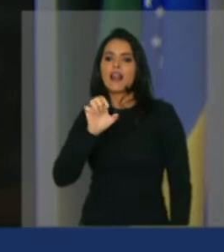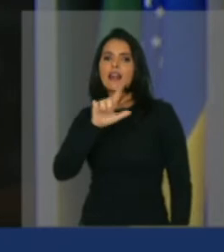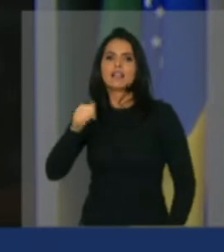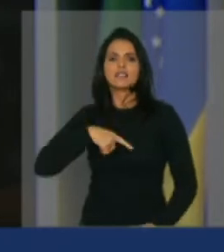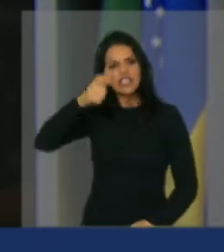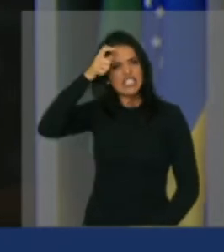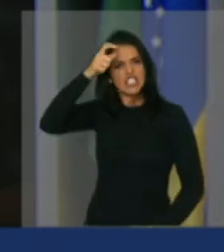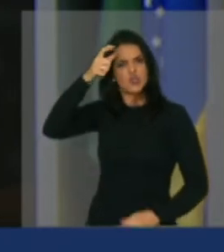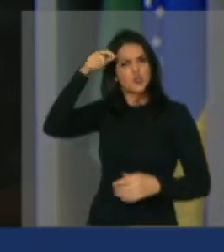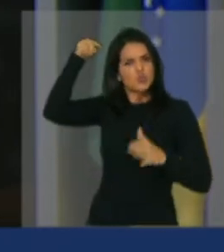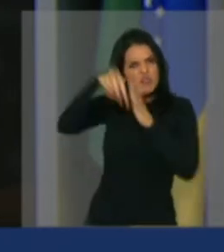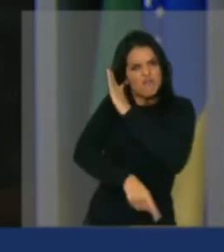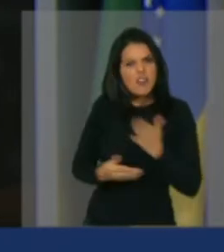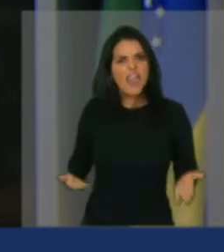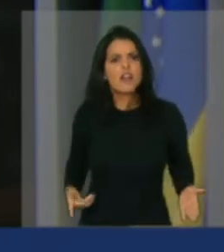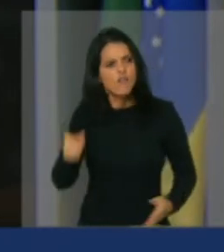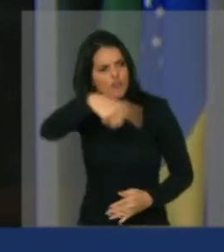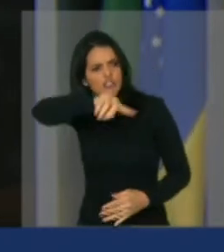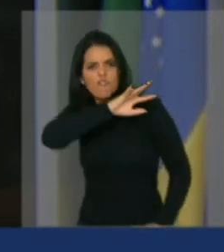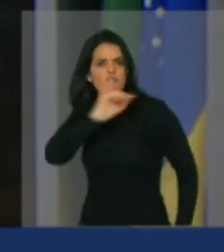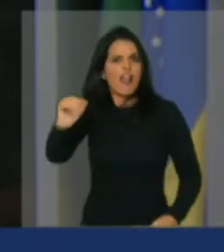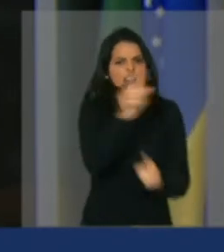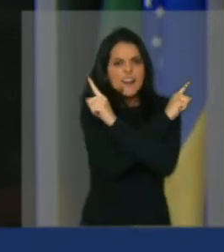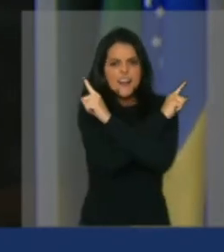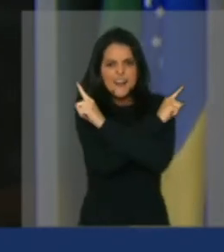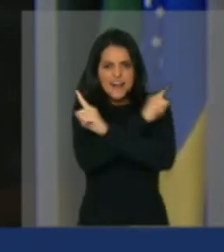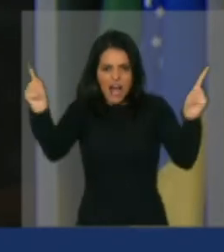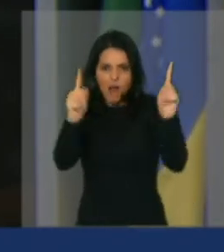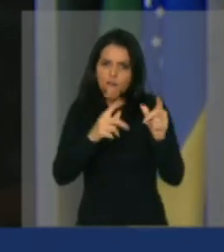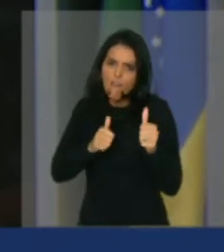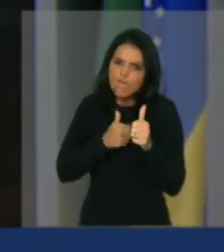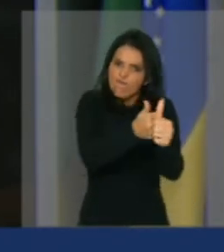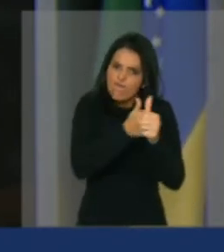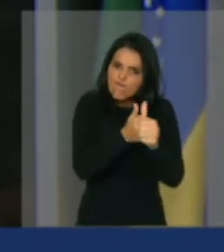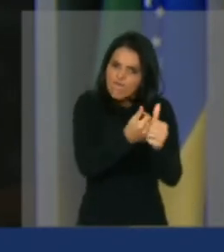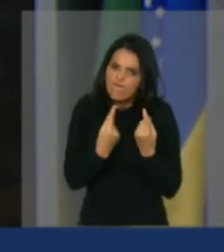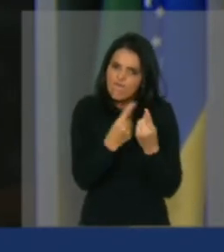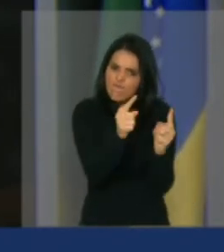DOS INFERNOS, VOCÊS NÃO VÃ O, NÃO VÃO PERSEGUIR COLABORADOR, PARA TERMINAR,